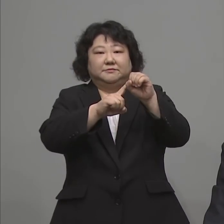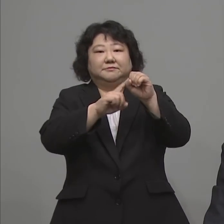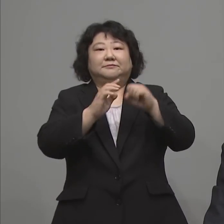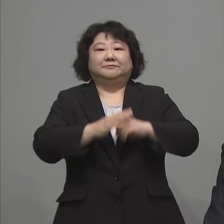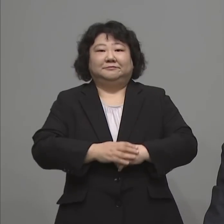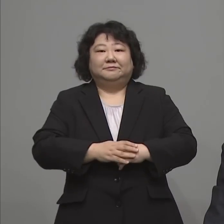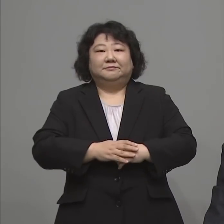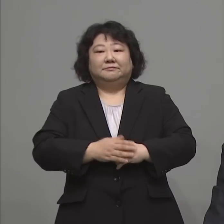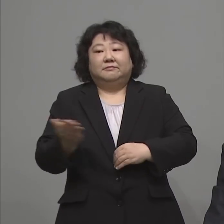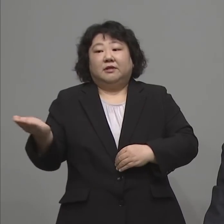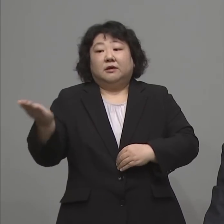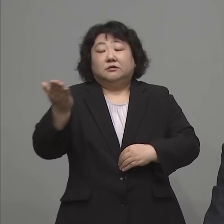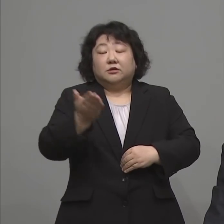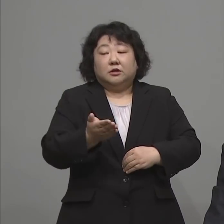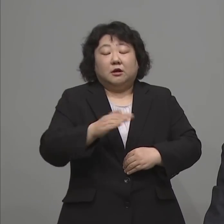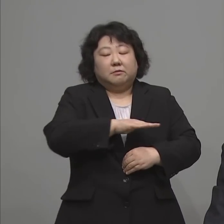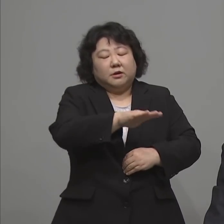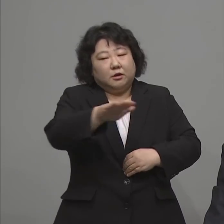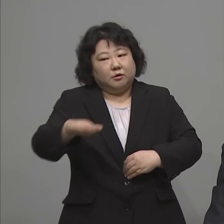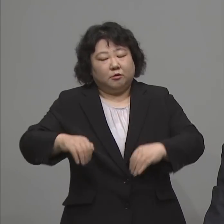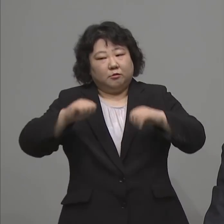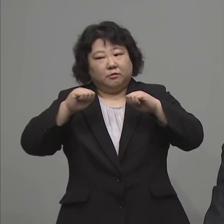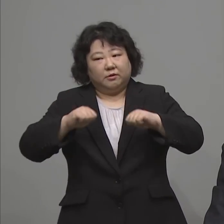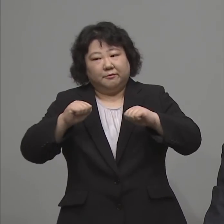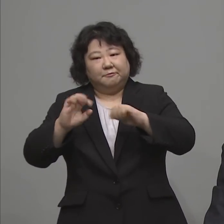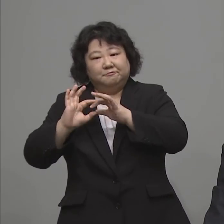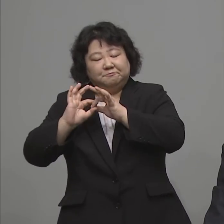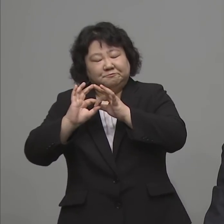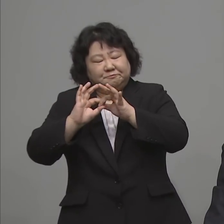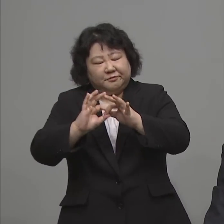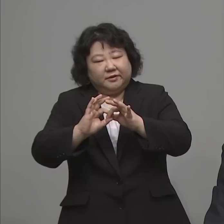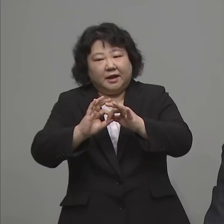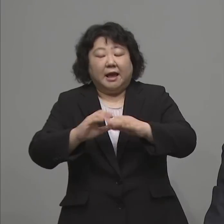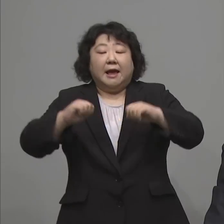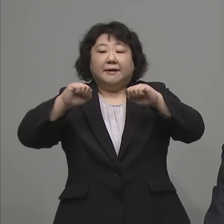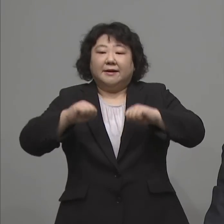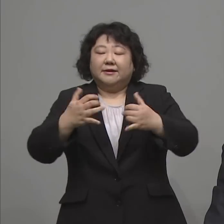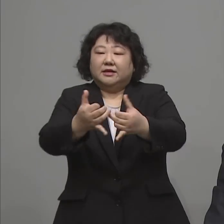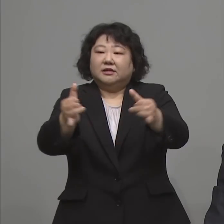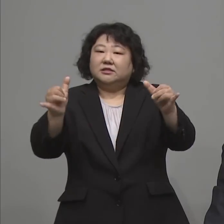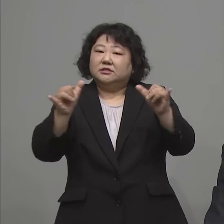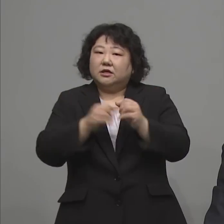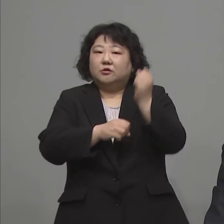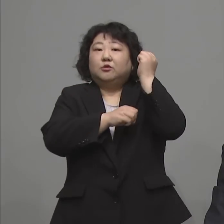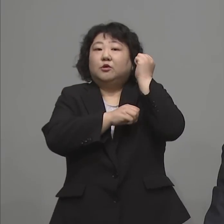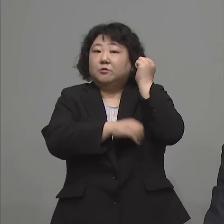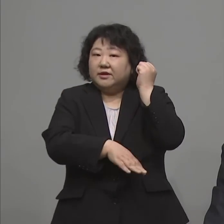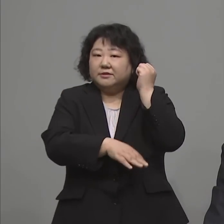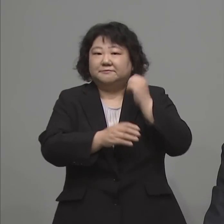次に 誰もが健康で あり続けることは 元気な社会の 源となります